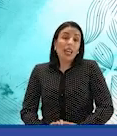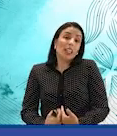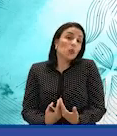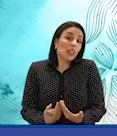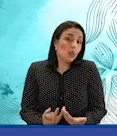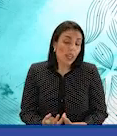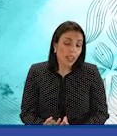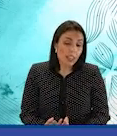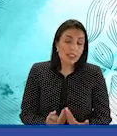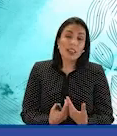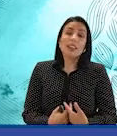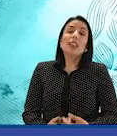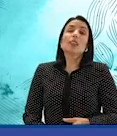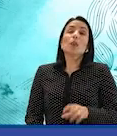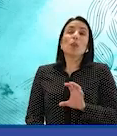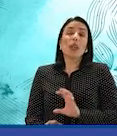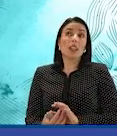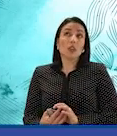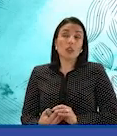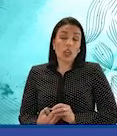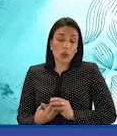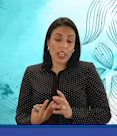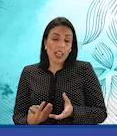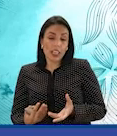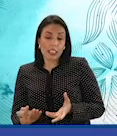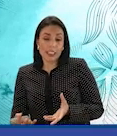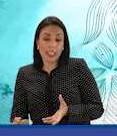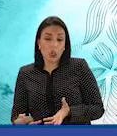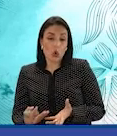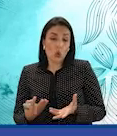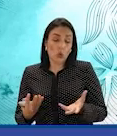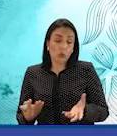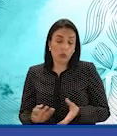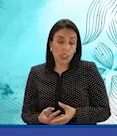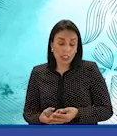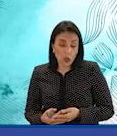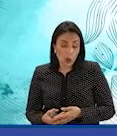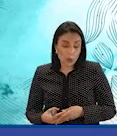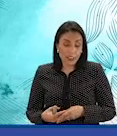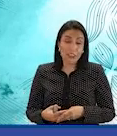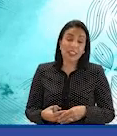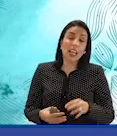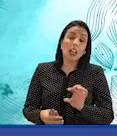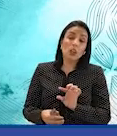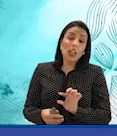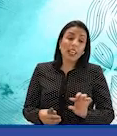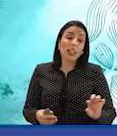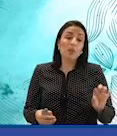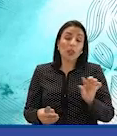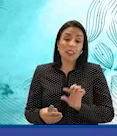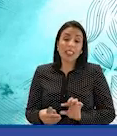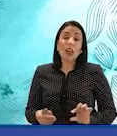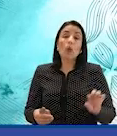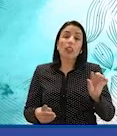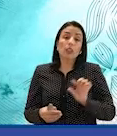Es una sugerencia y Contraloría, lo lo ha manifestado que pueden ser acuerdos